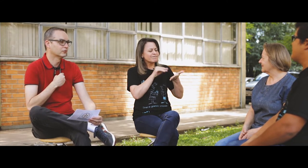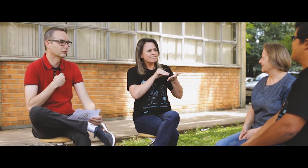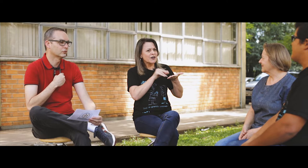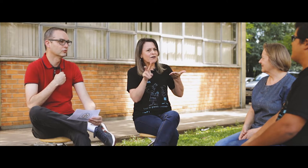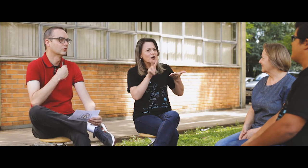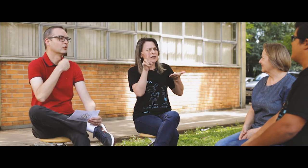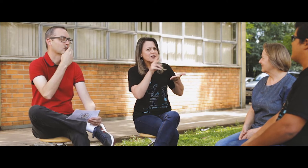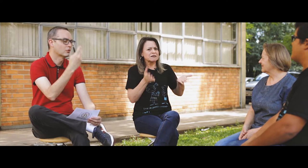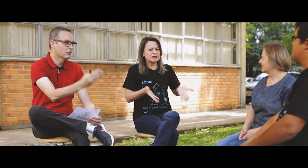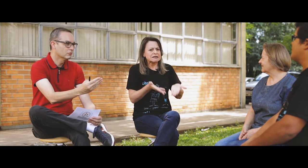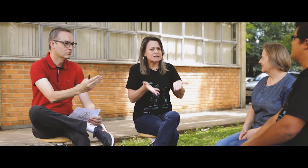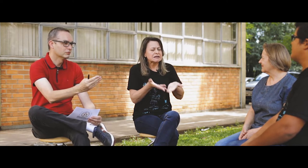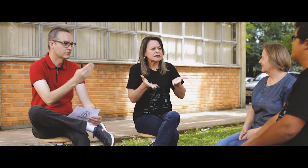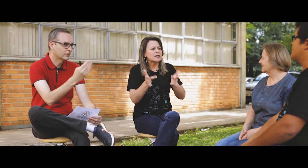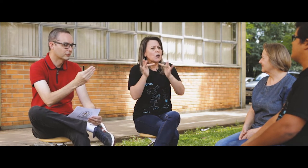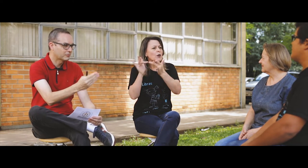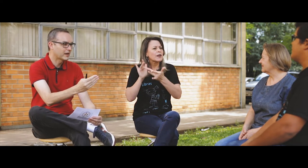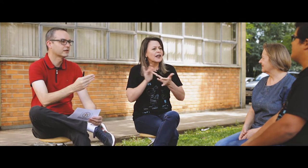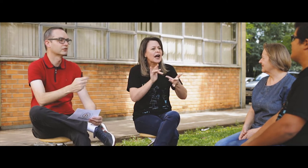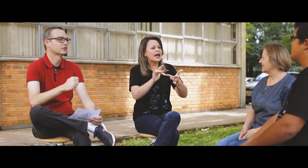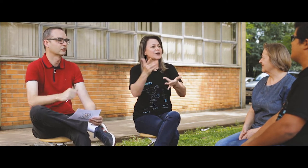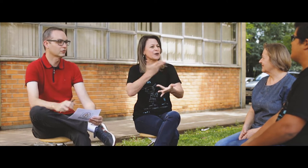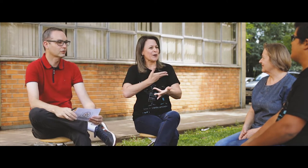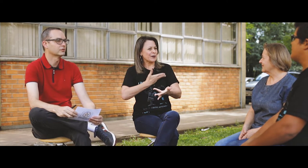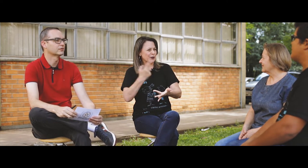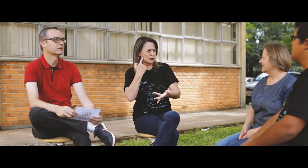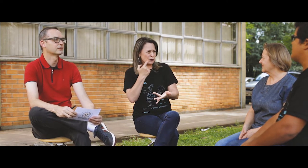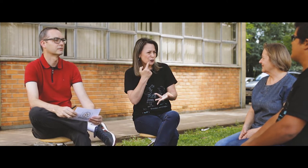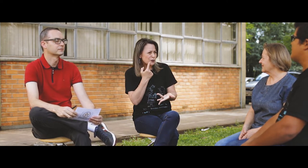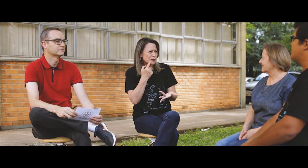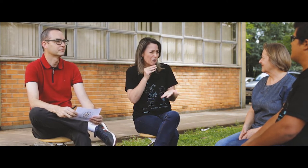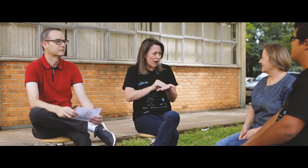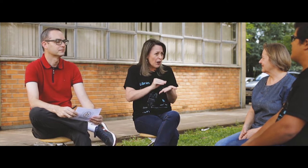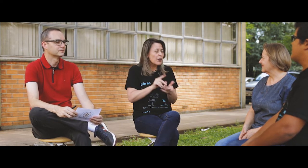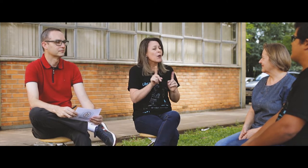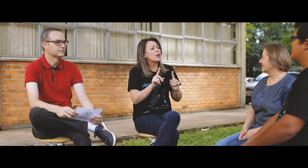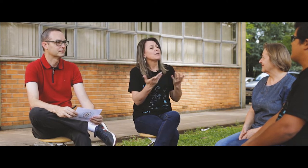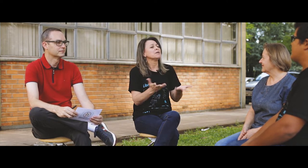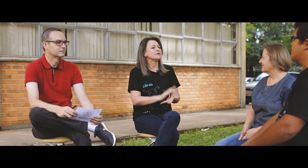surdo com os seus pares surdos?